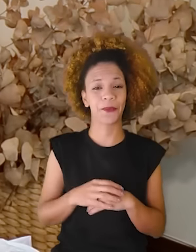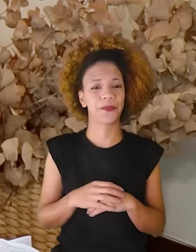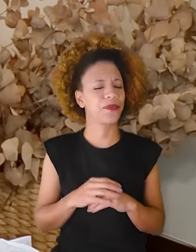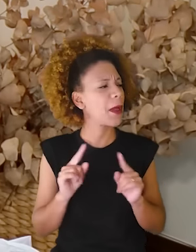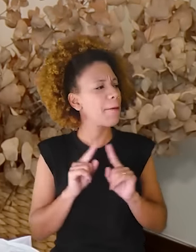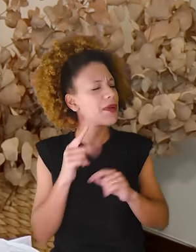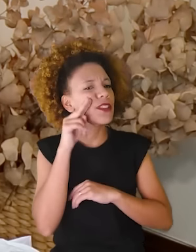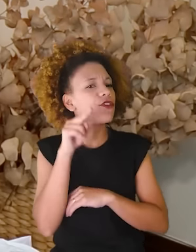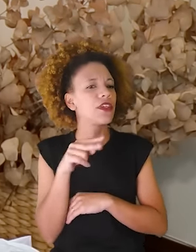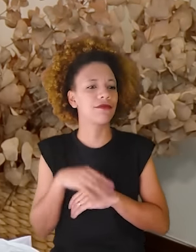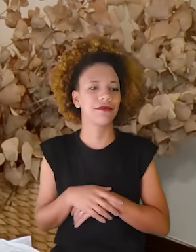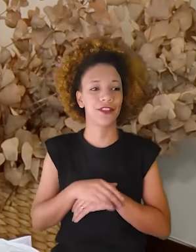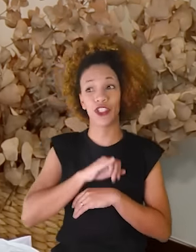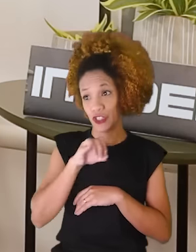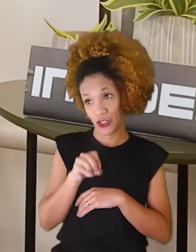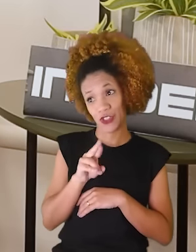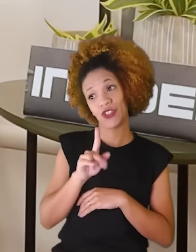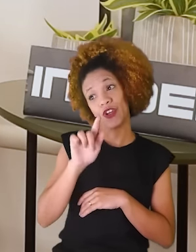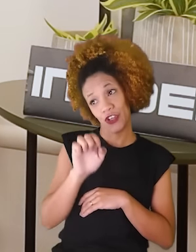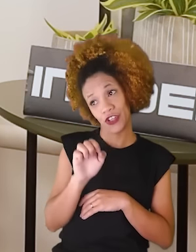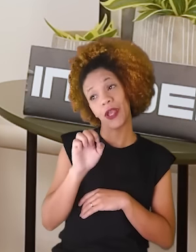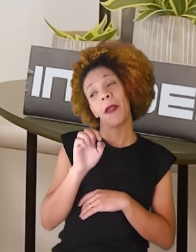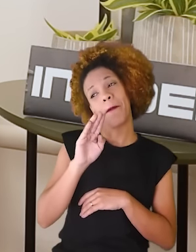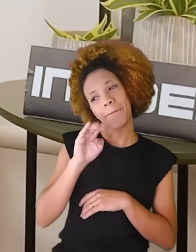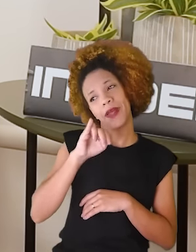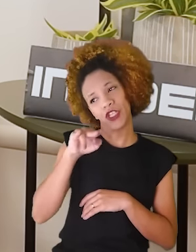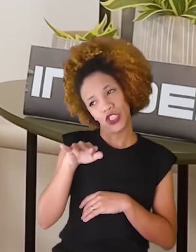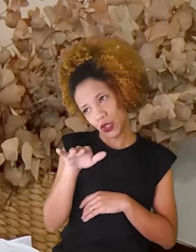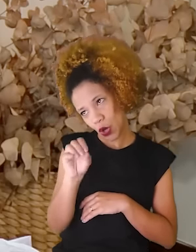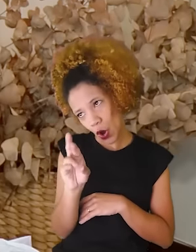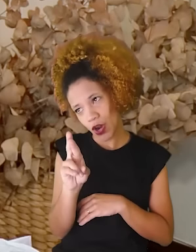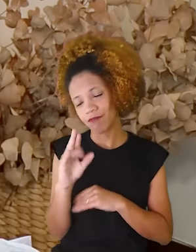outro dia o seu pai andando por Jorge benjó mora no copac pala Você sabia disso é mesmo sabia não